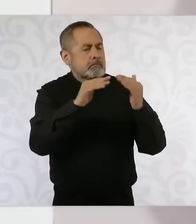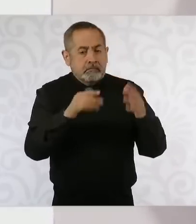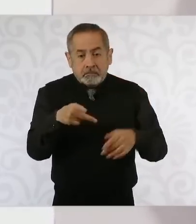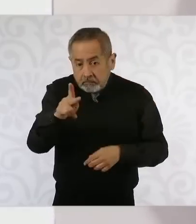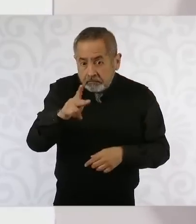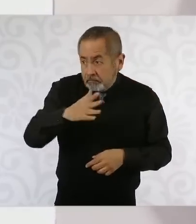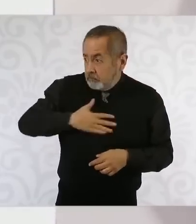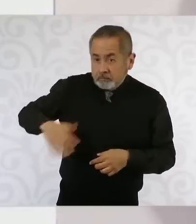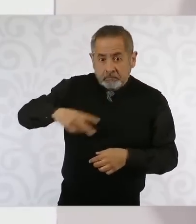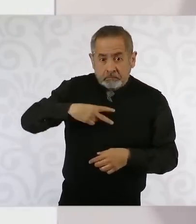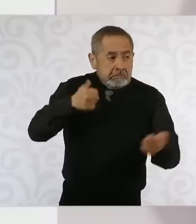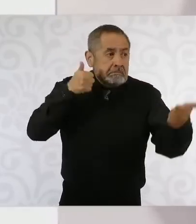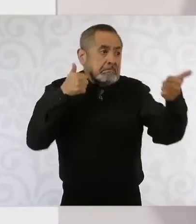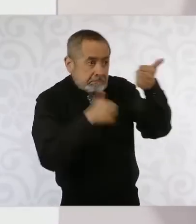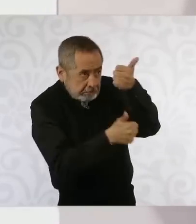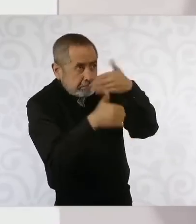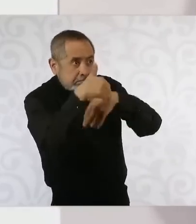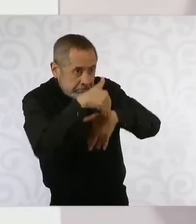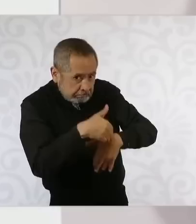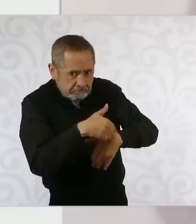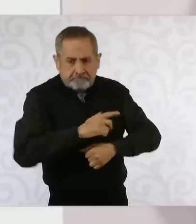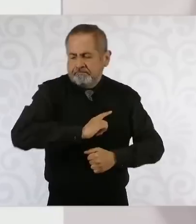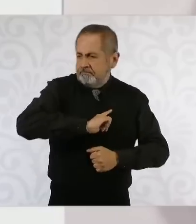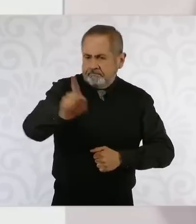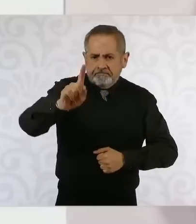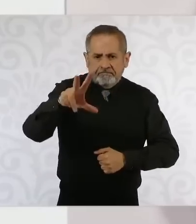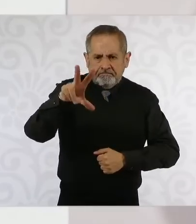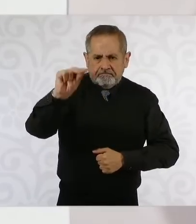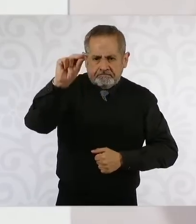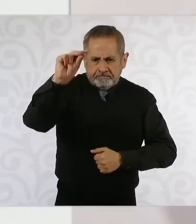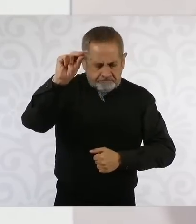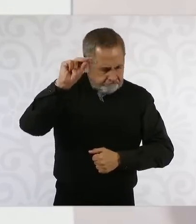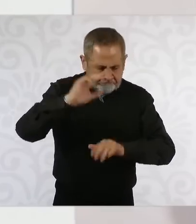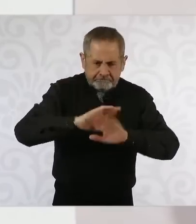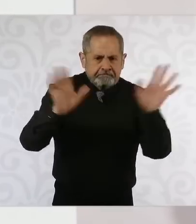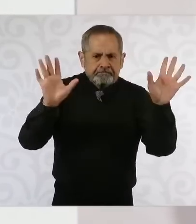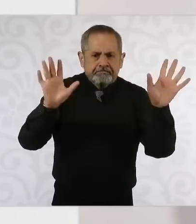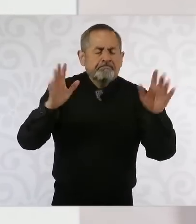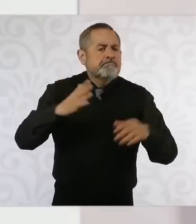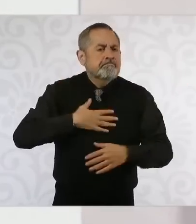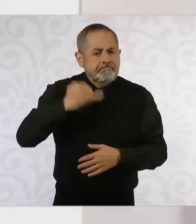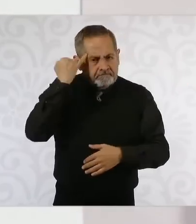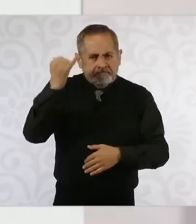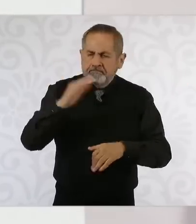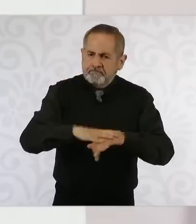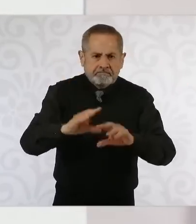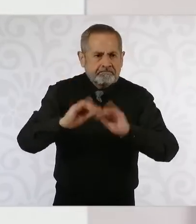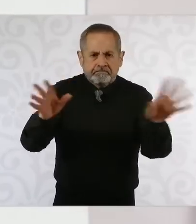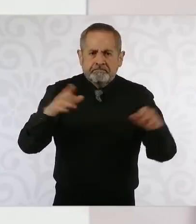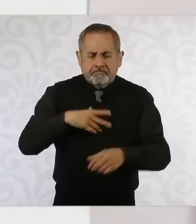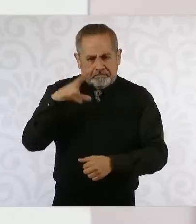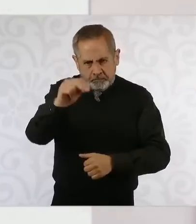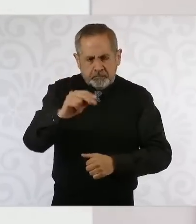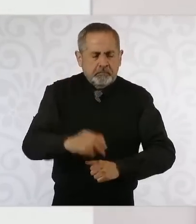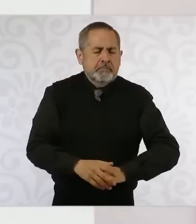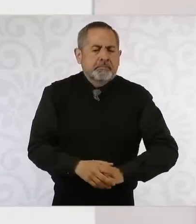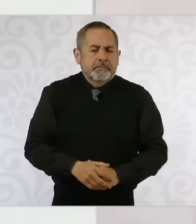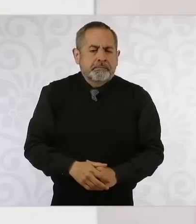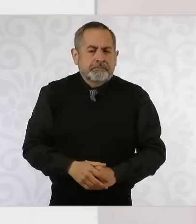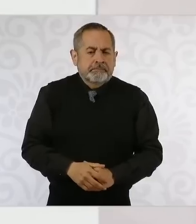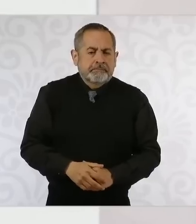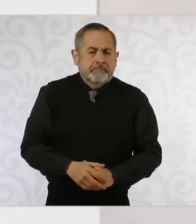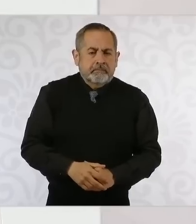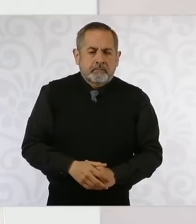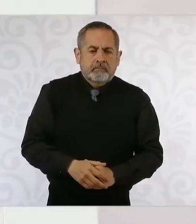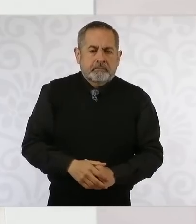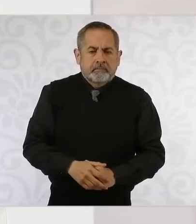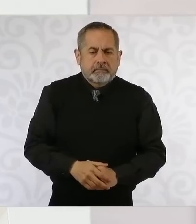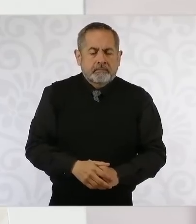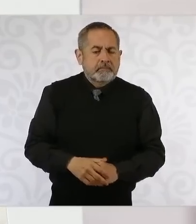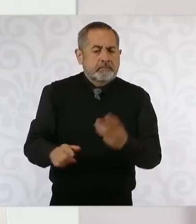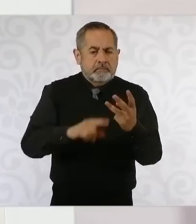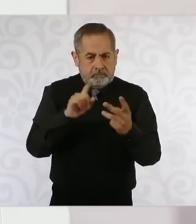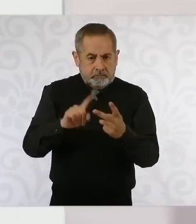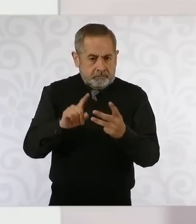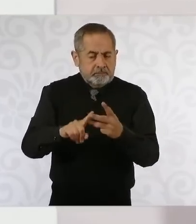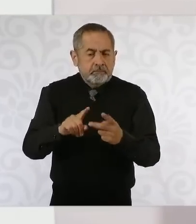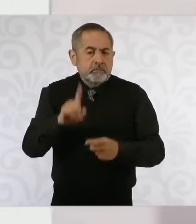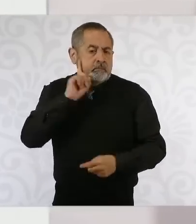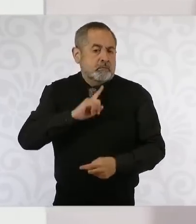ni aceptamos injerencias esa es nuestra visión Y así va a ser ahora con la presidenta de Honduras